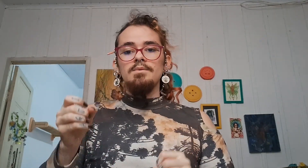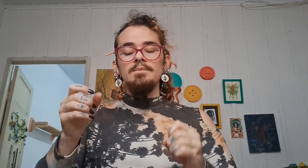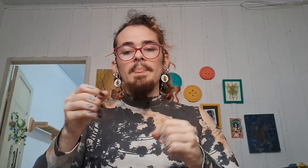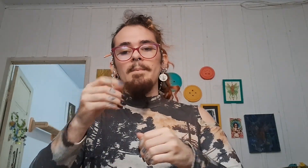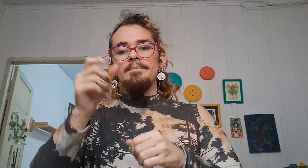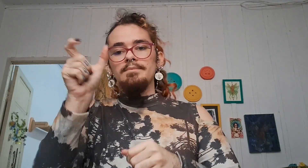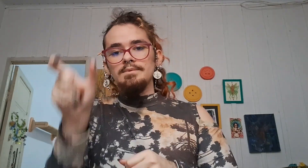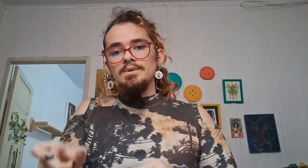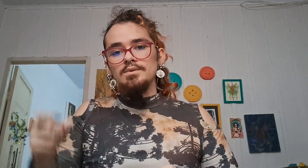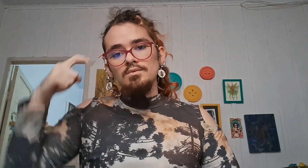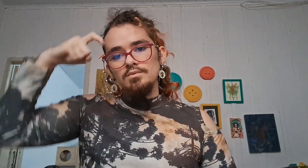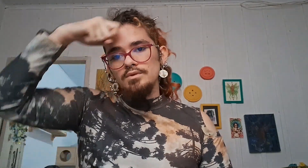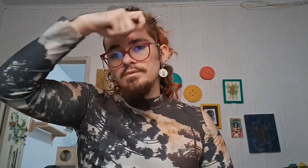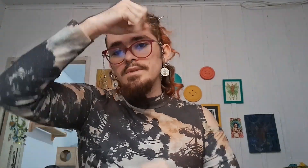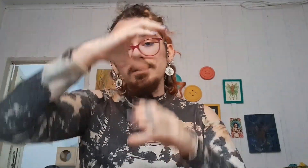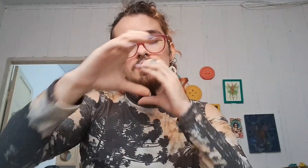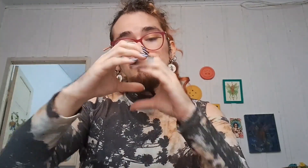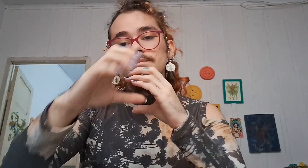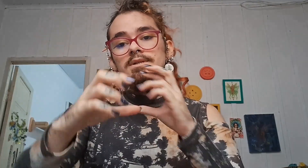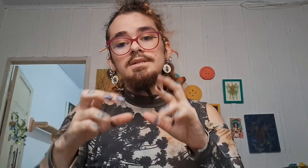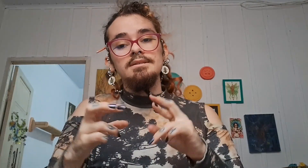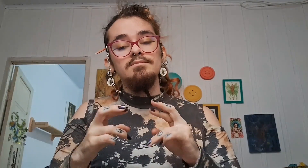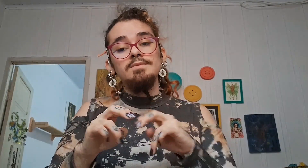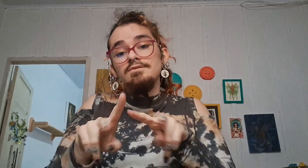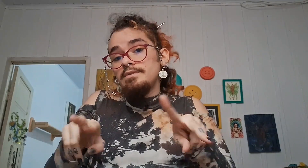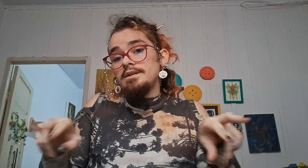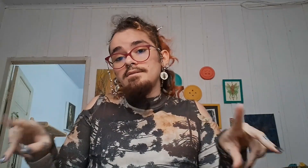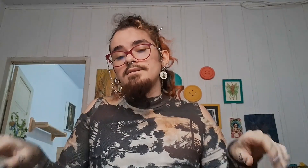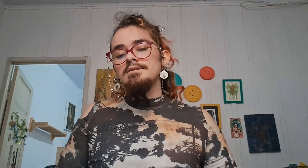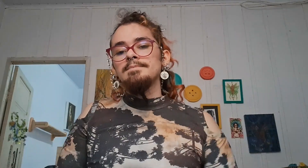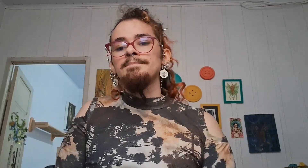ou pessoas com dificuldades de comunicação